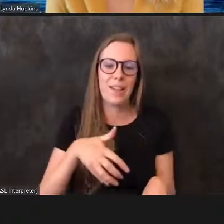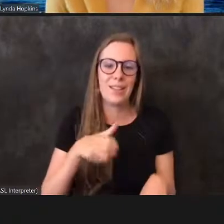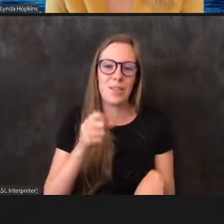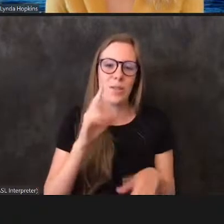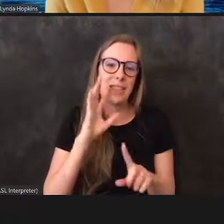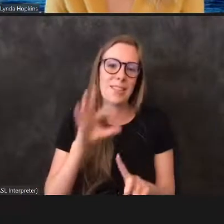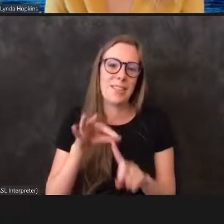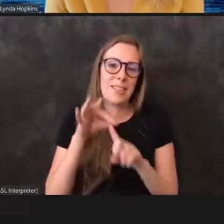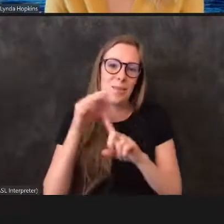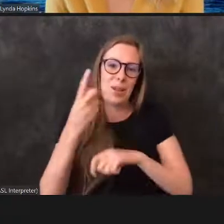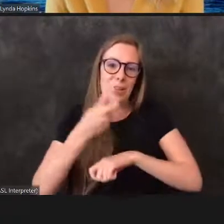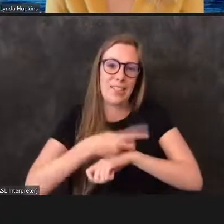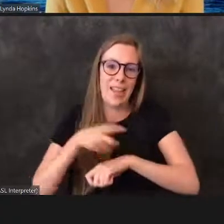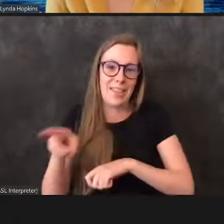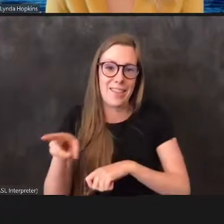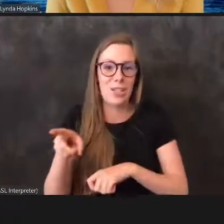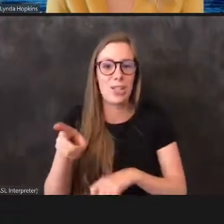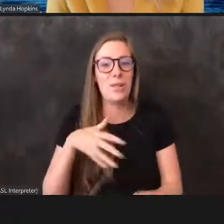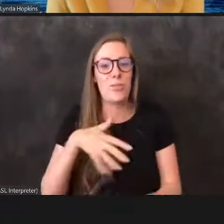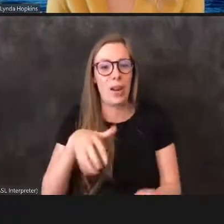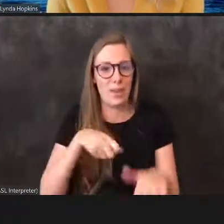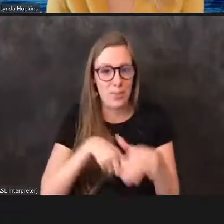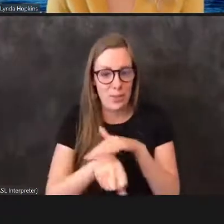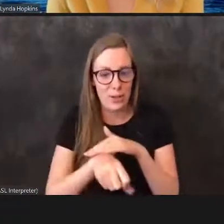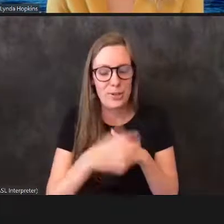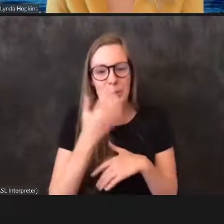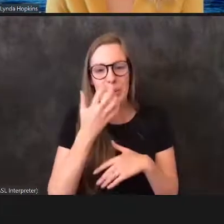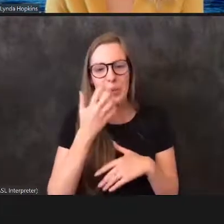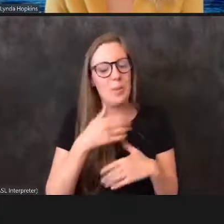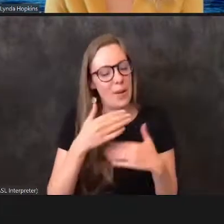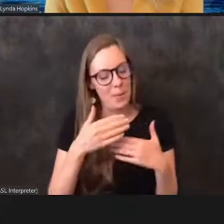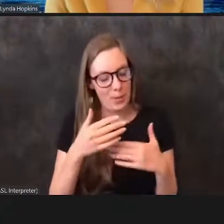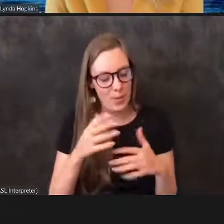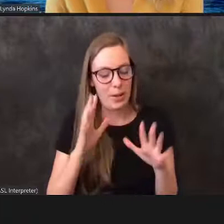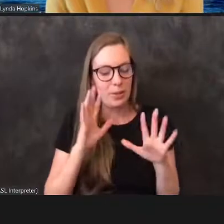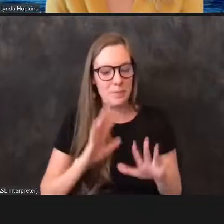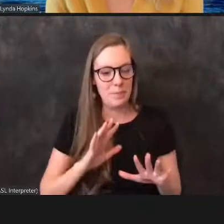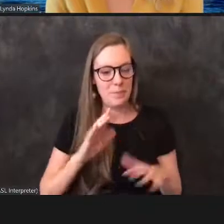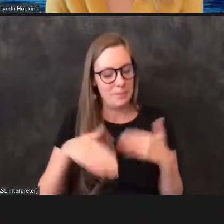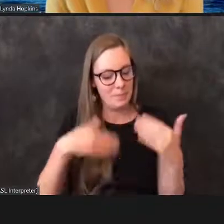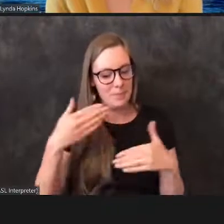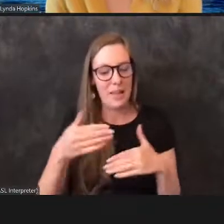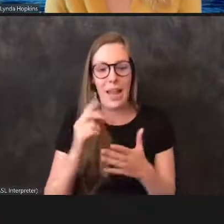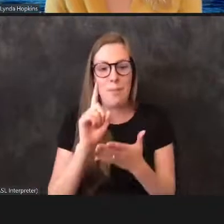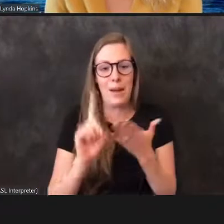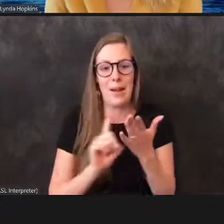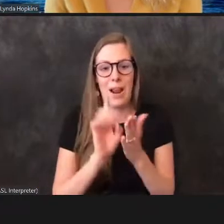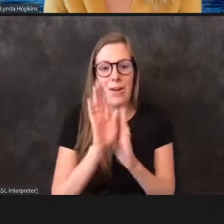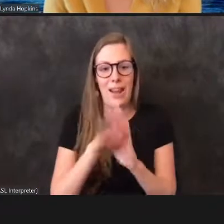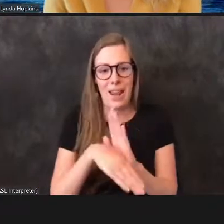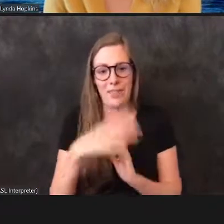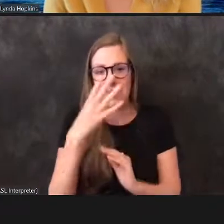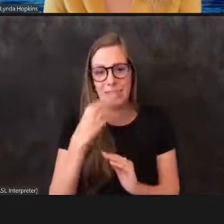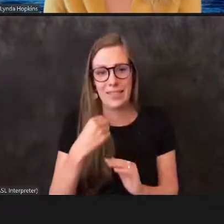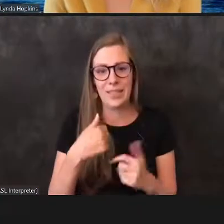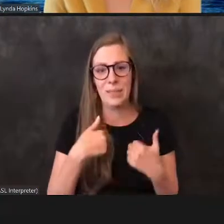concebirla y realmente poder conectarnos todos juntos en este a hora y media. El sueño que he tenido.